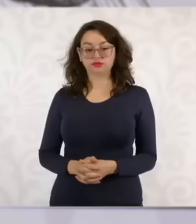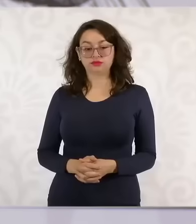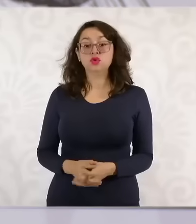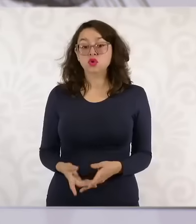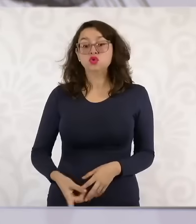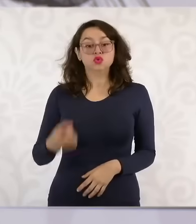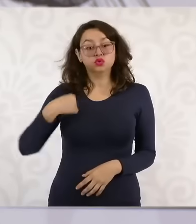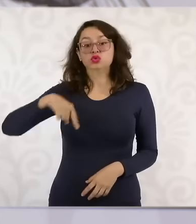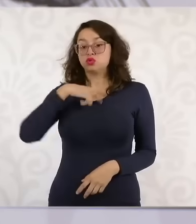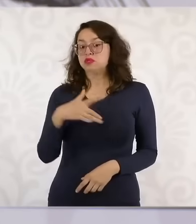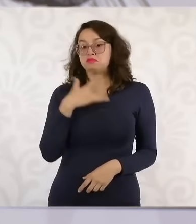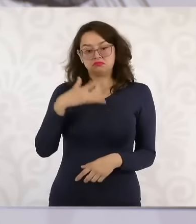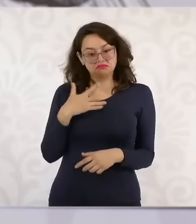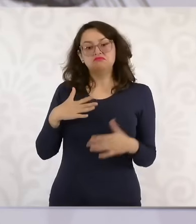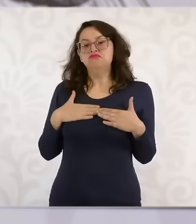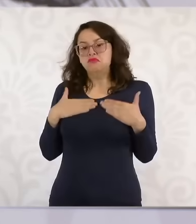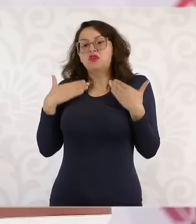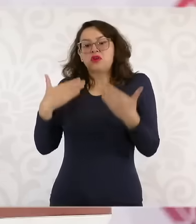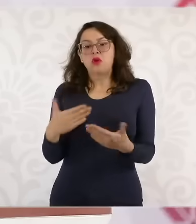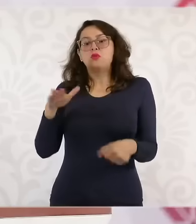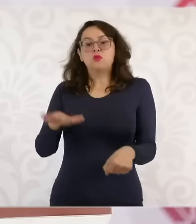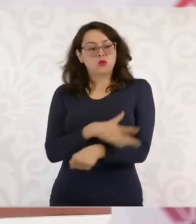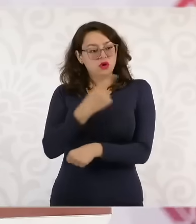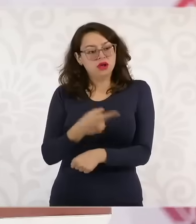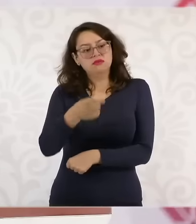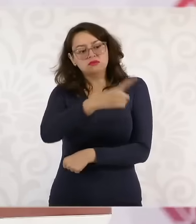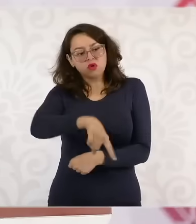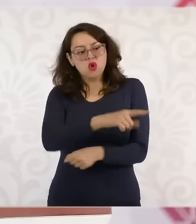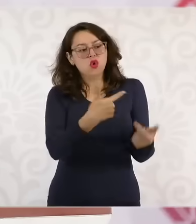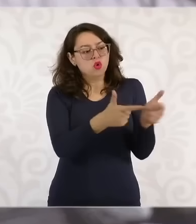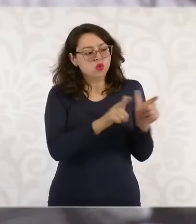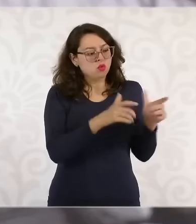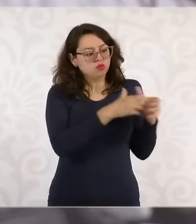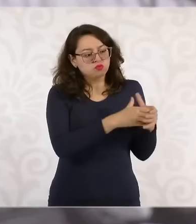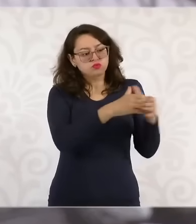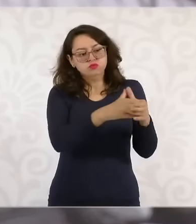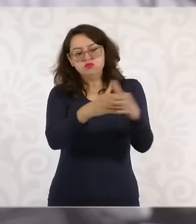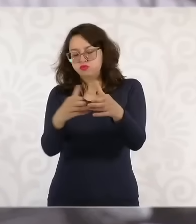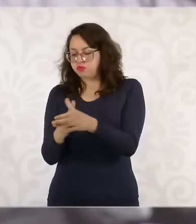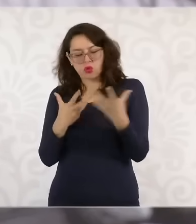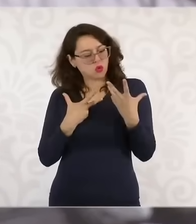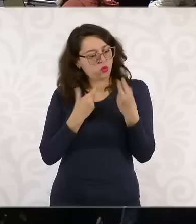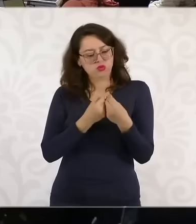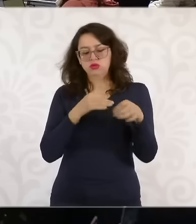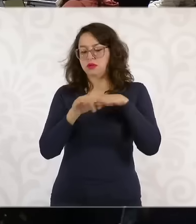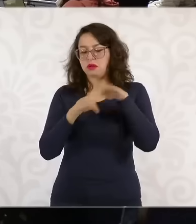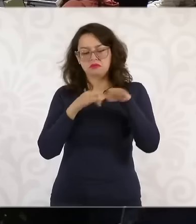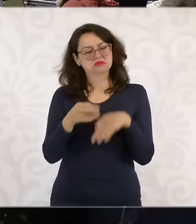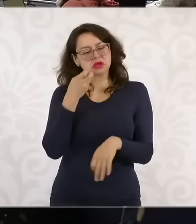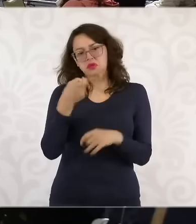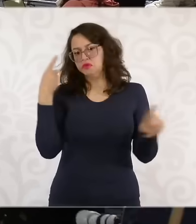con los expertos en el tema y vamos a estar trabajando ahí. Por último, secretaria,